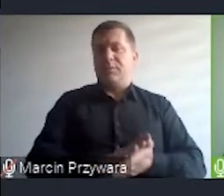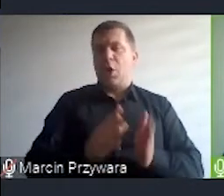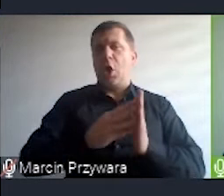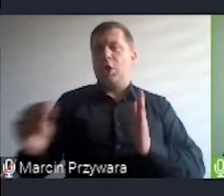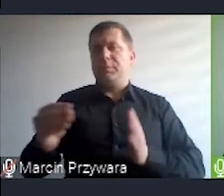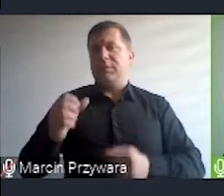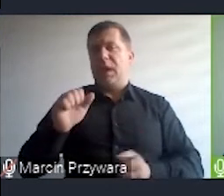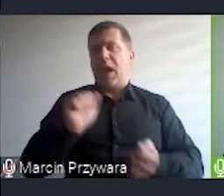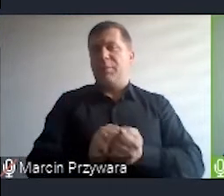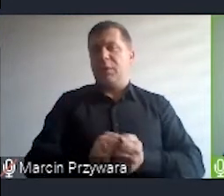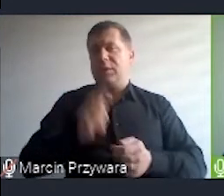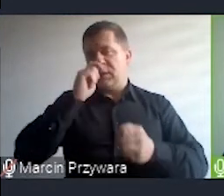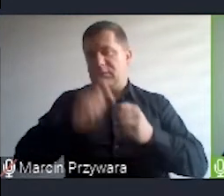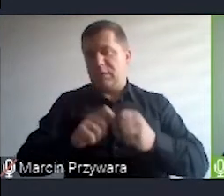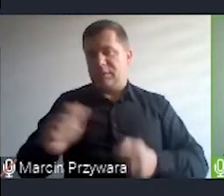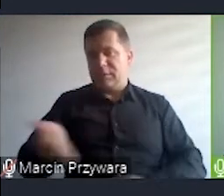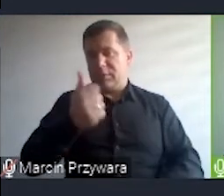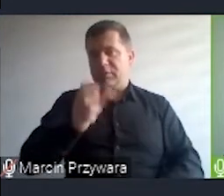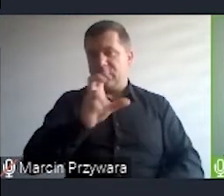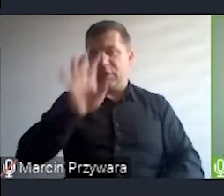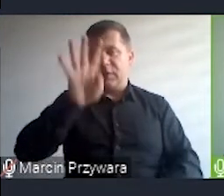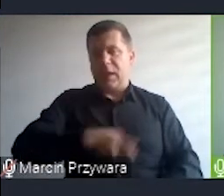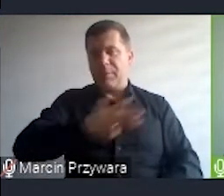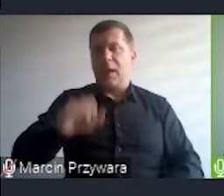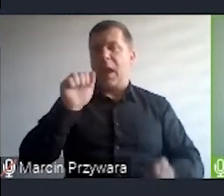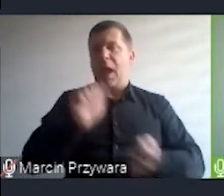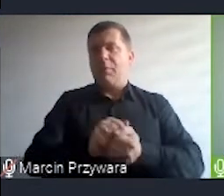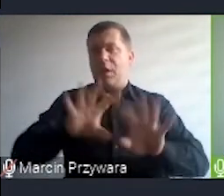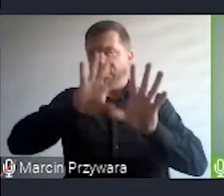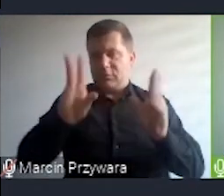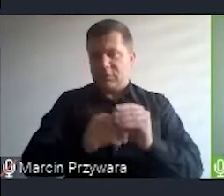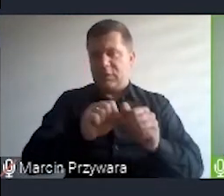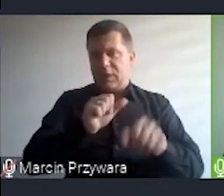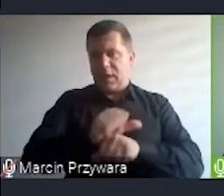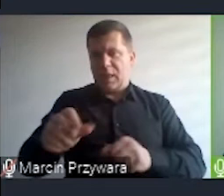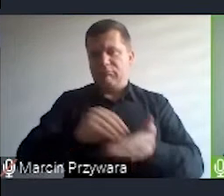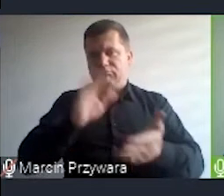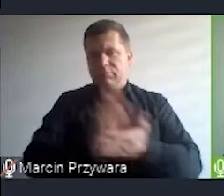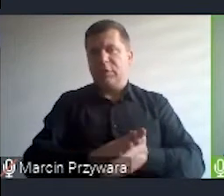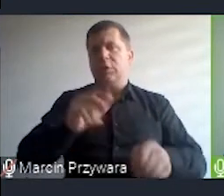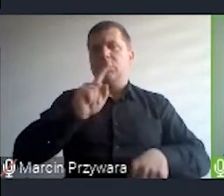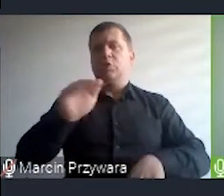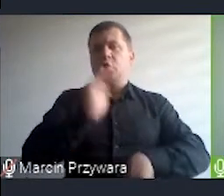i sprawdzić po pierwsze czy w tabeli amortyzacji wszystko ujęte jest zgodnie z przepisami prawa